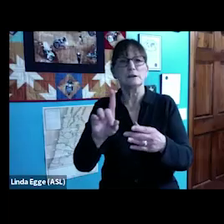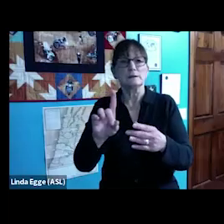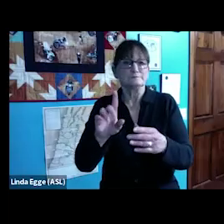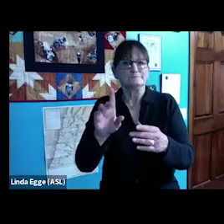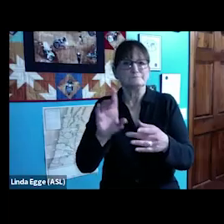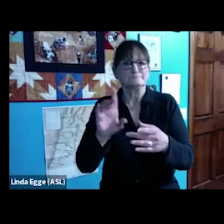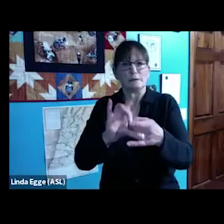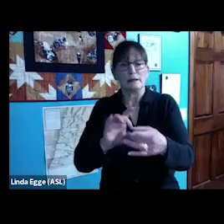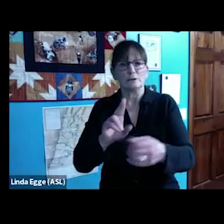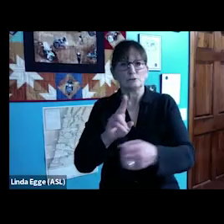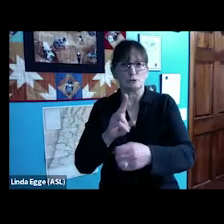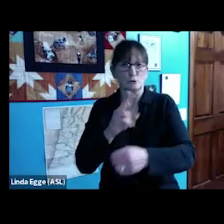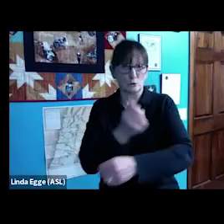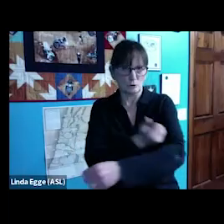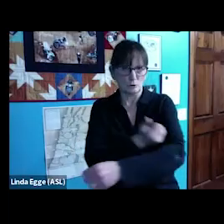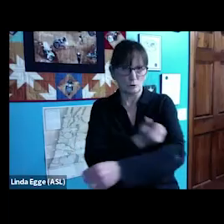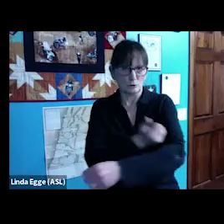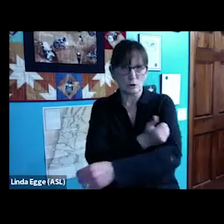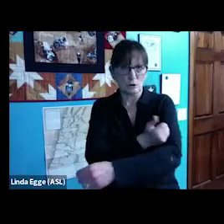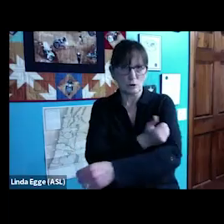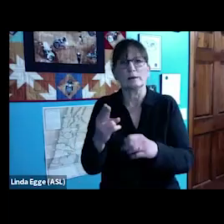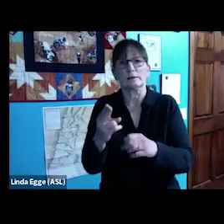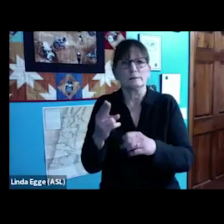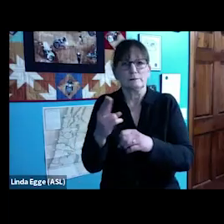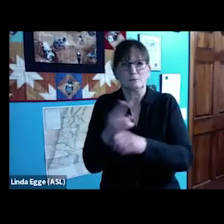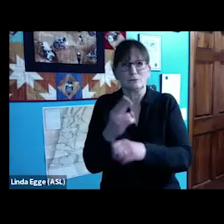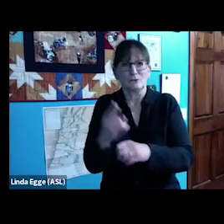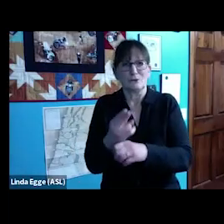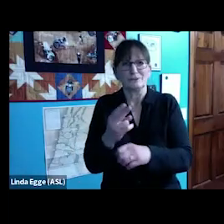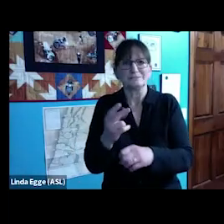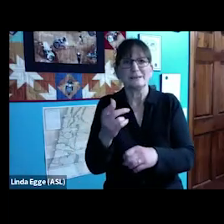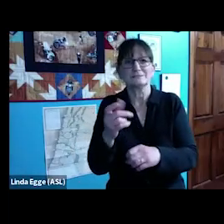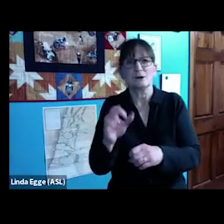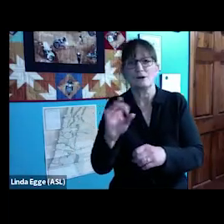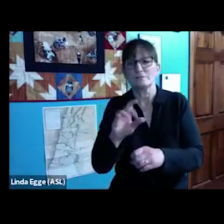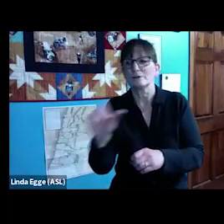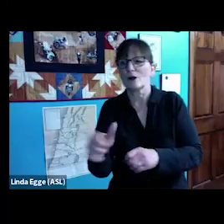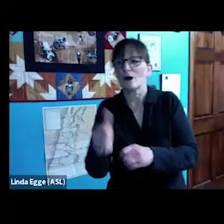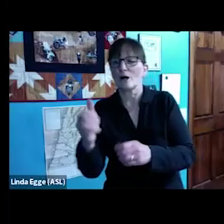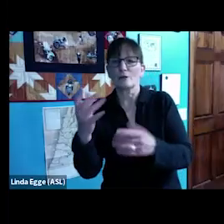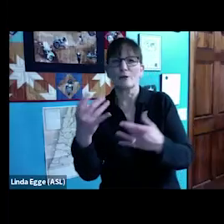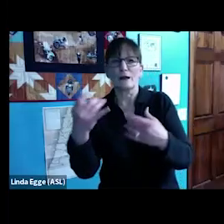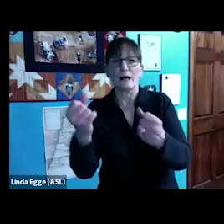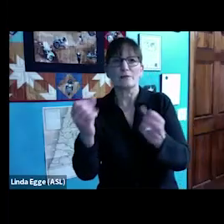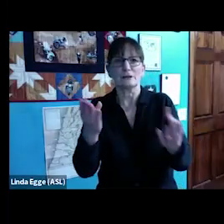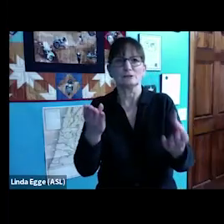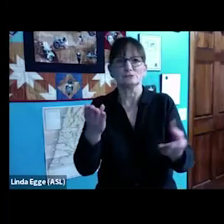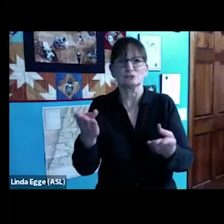Cuando estoy lista para enviar todo, notifico a mi contacto de la SSA alrededor de una semana antes